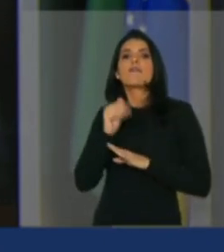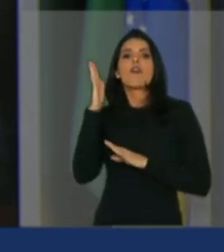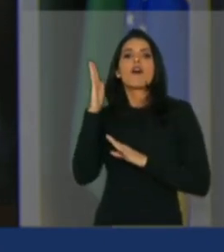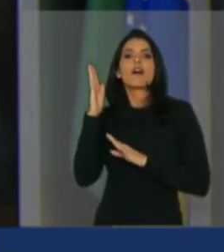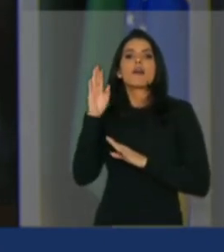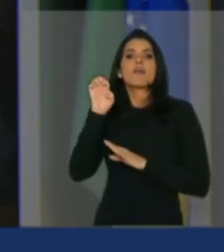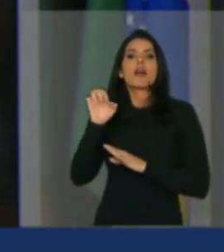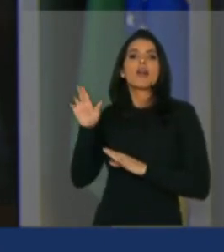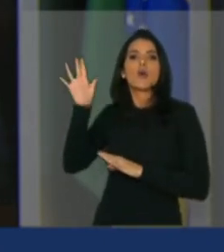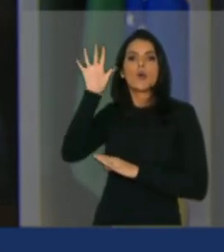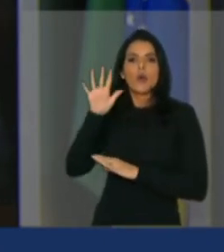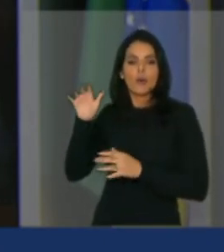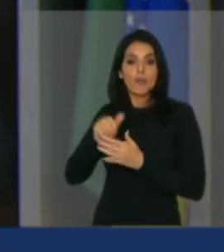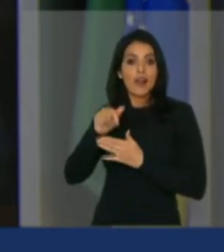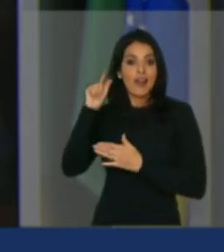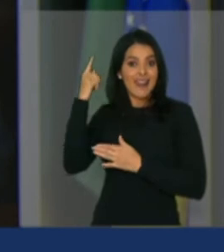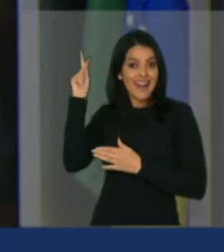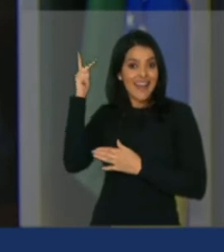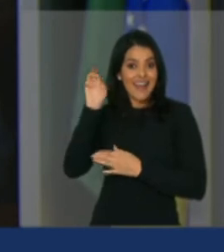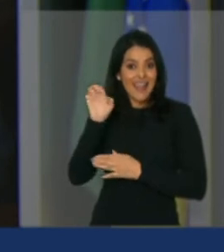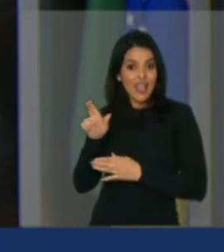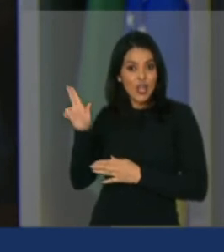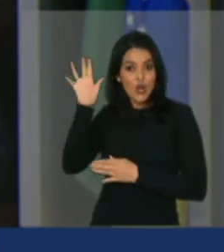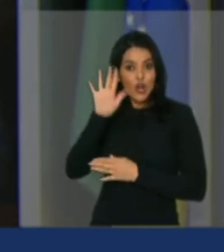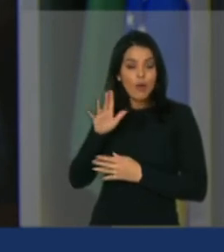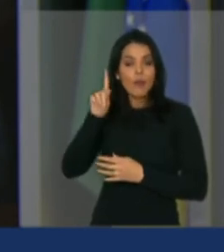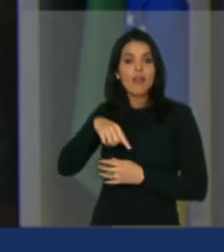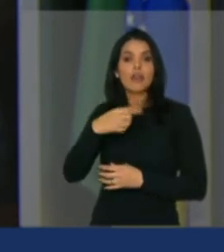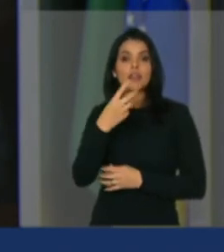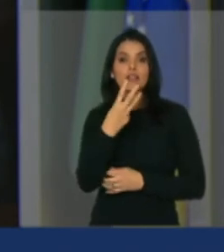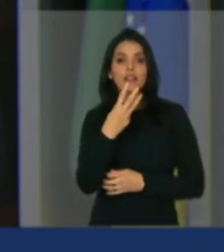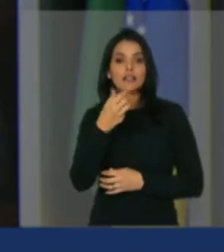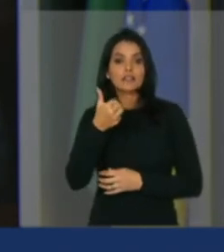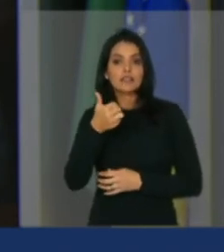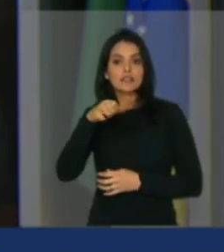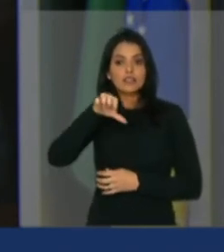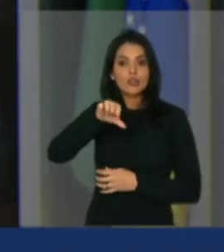EQUIVALEM NO MERCADO EUROPEU, A APROXIMADAMENTE 319 MILHÕES